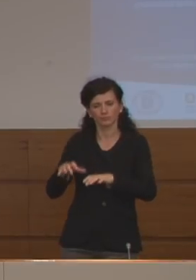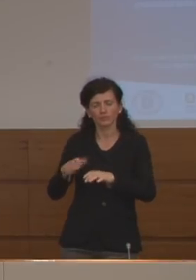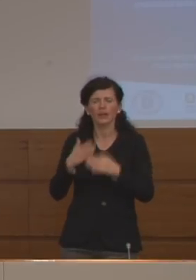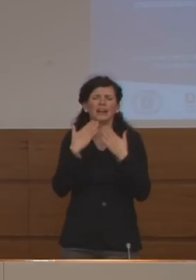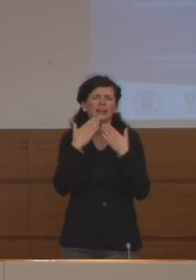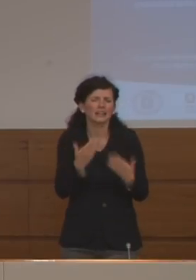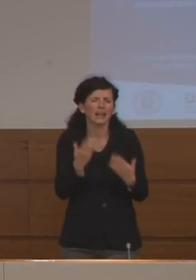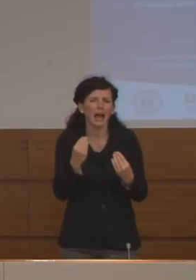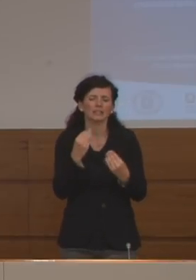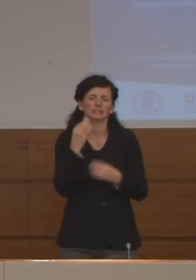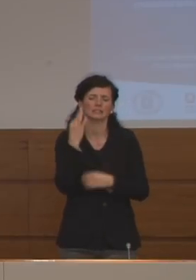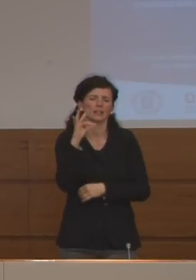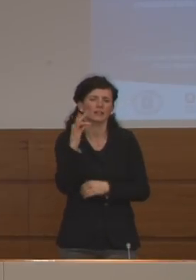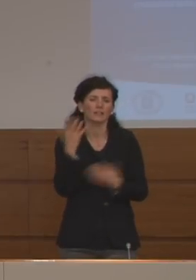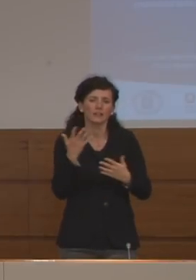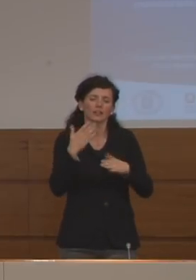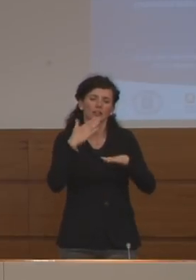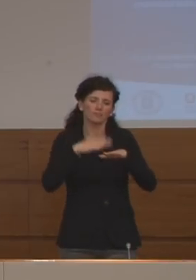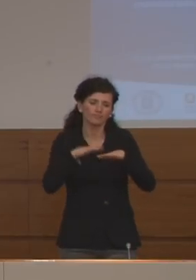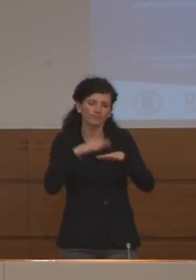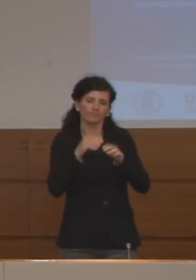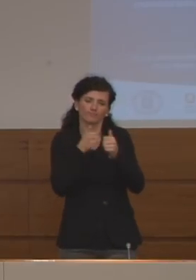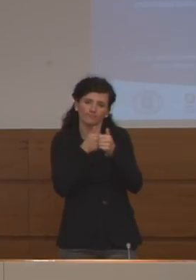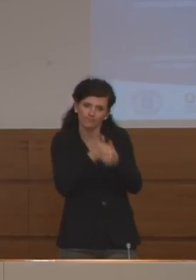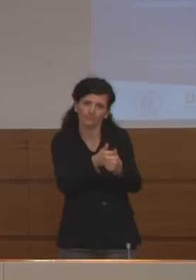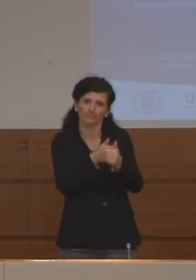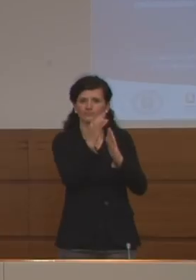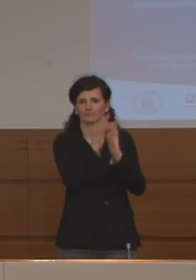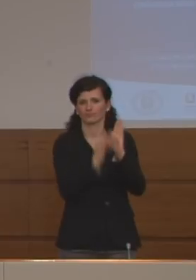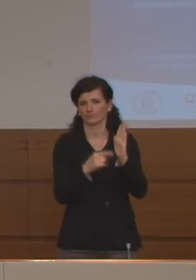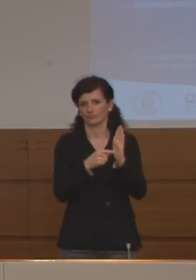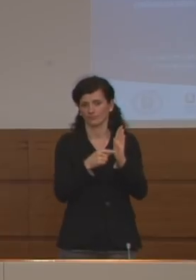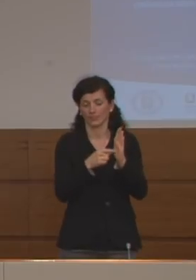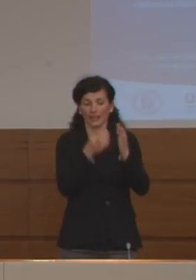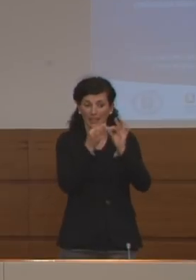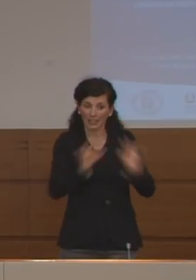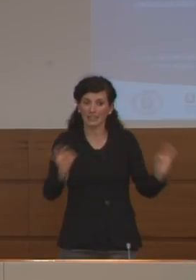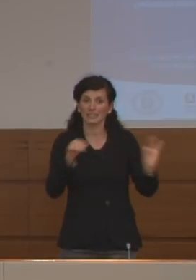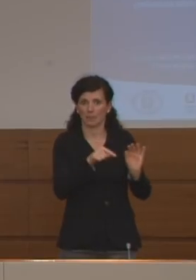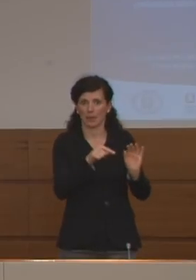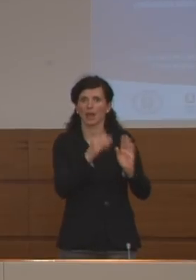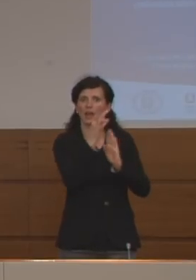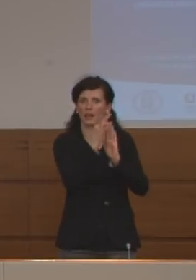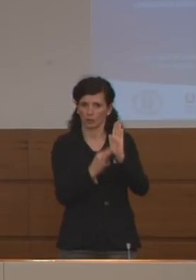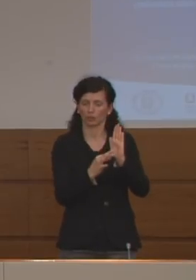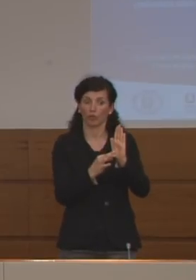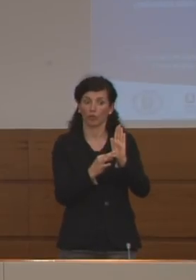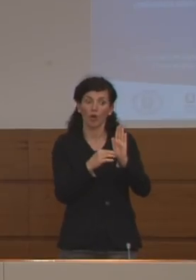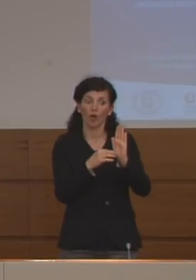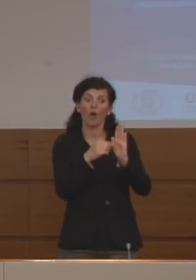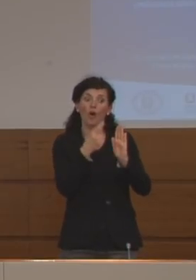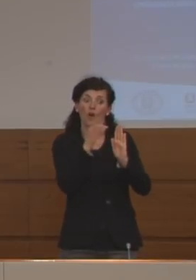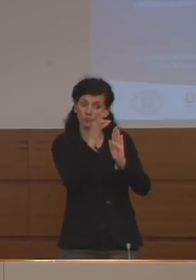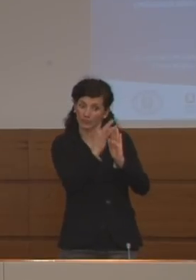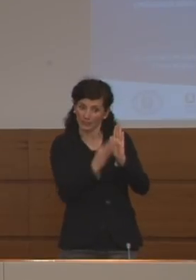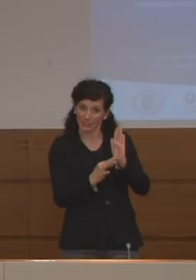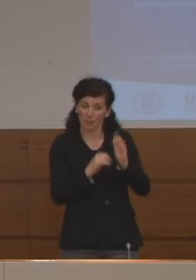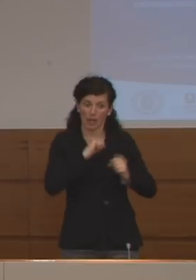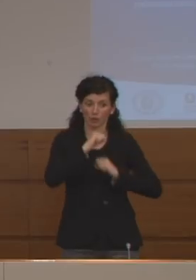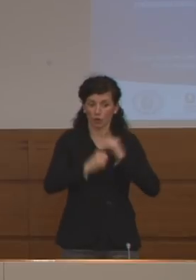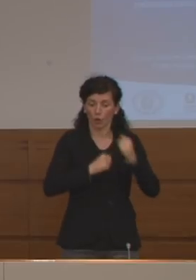e alla performance delle misure di restrizione, oltre che chiaramente alle